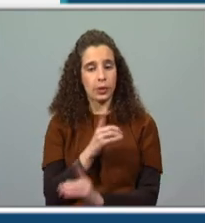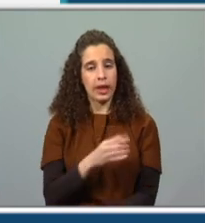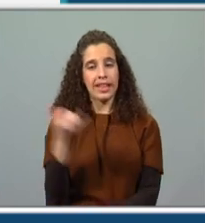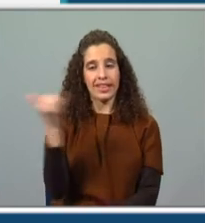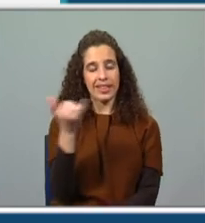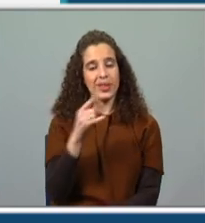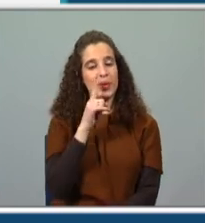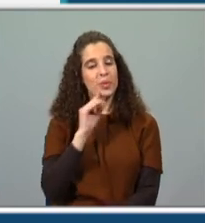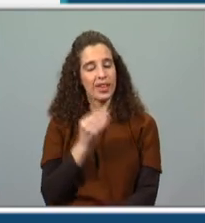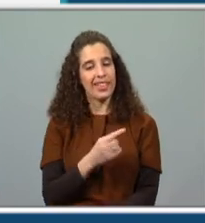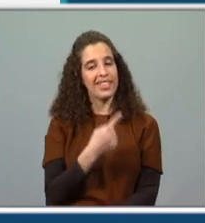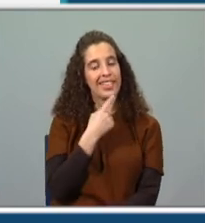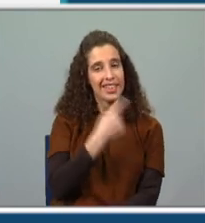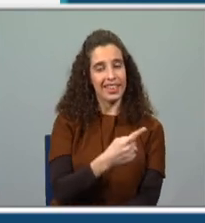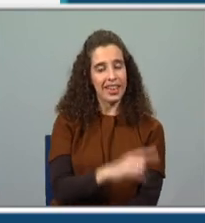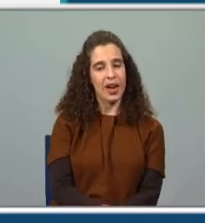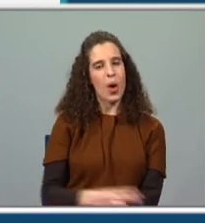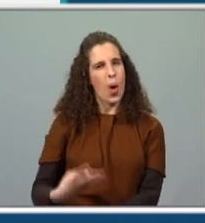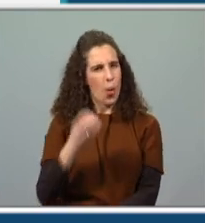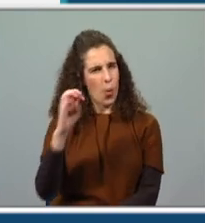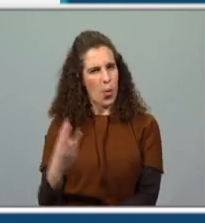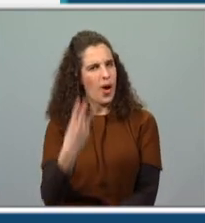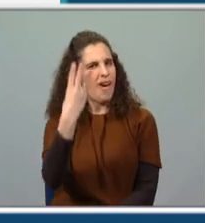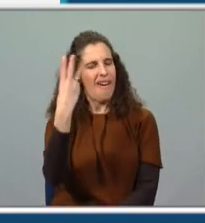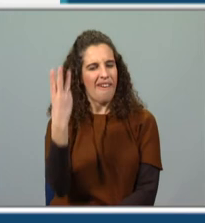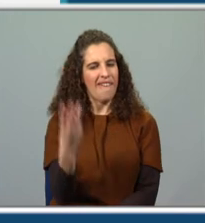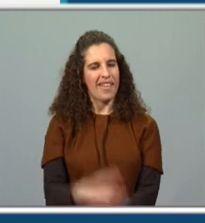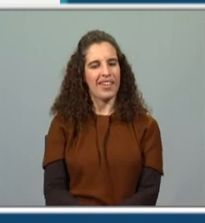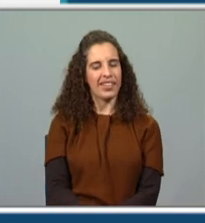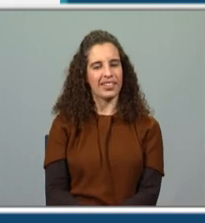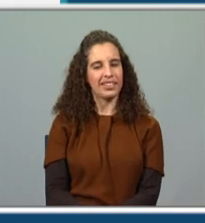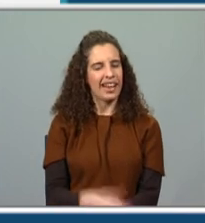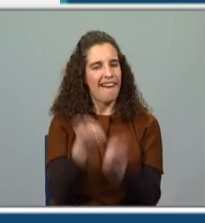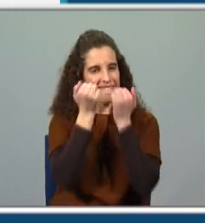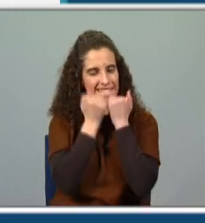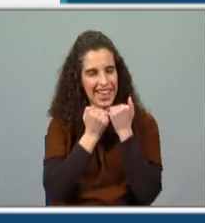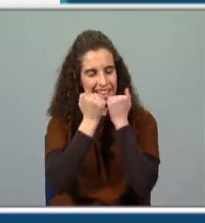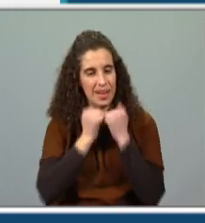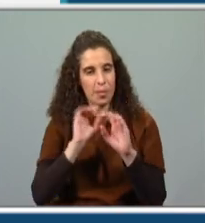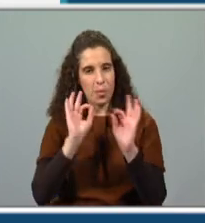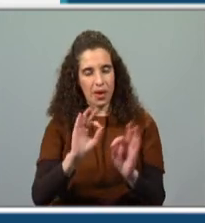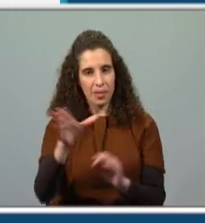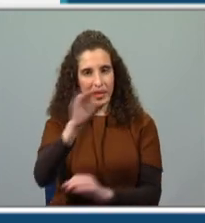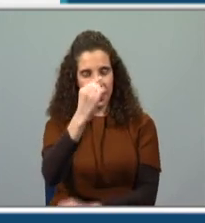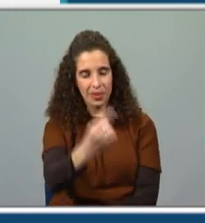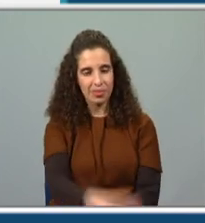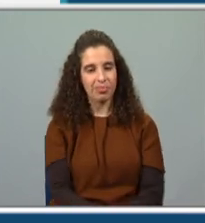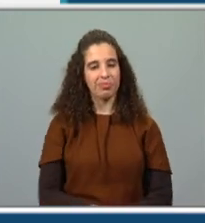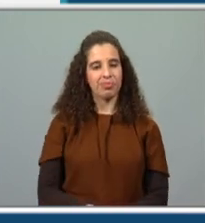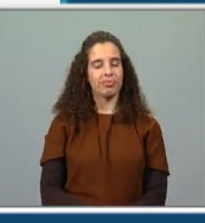segunda menina está uau muito satisfeita pronto para mais um Então vamos a mais 二妹哇很滿意準備好再買一個，讓我們再買一個